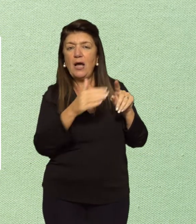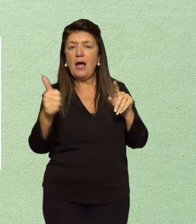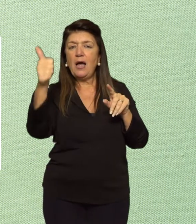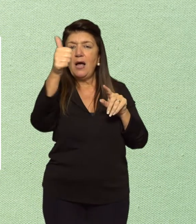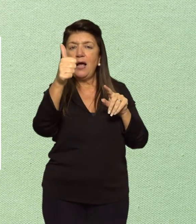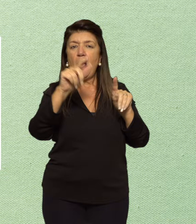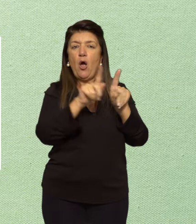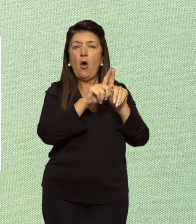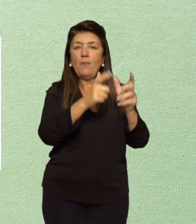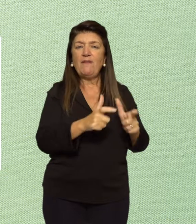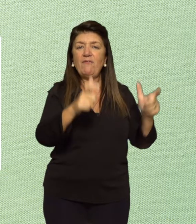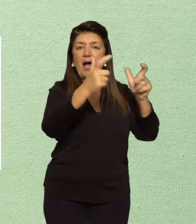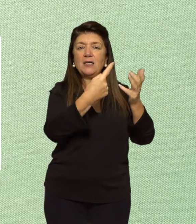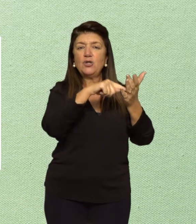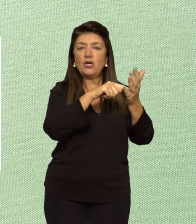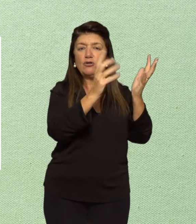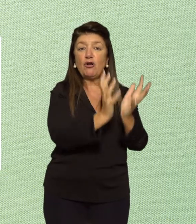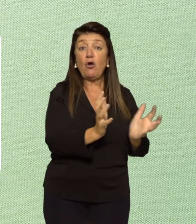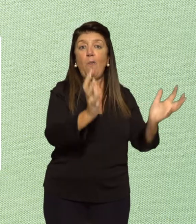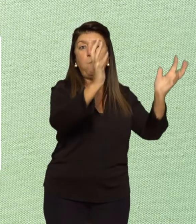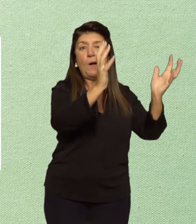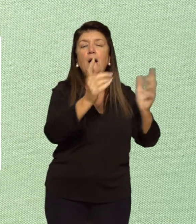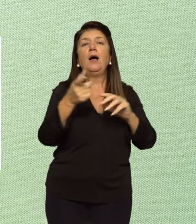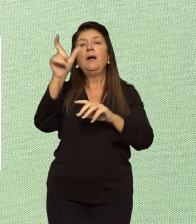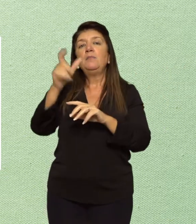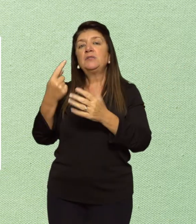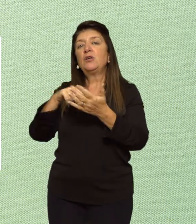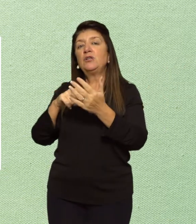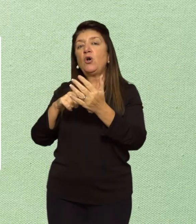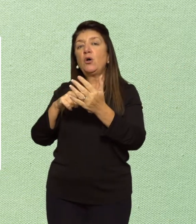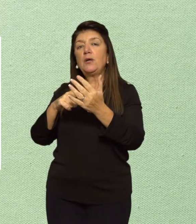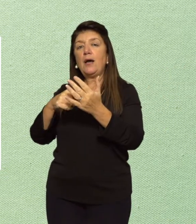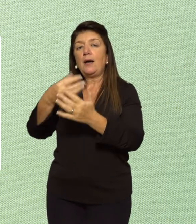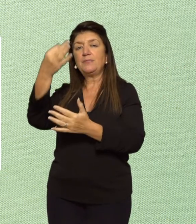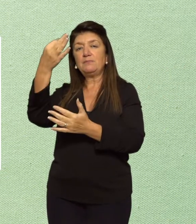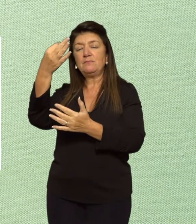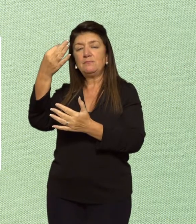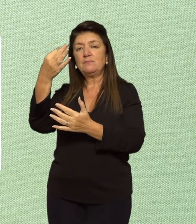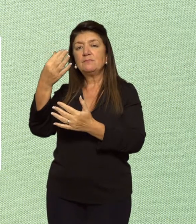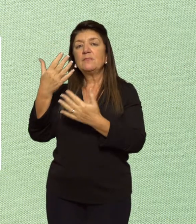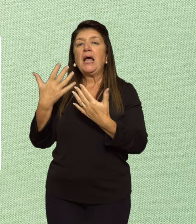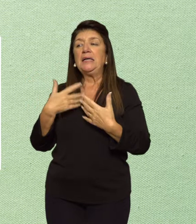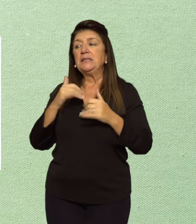Faccio un po' quella didascalica ma perché secondo me in questa sede, in questo